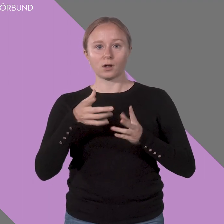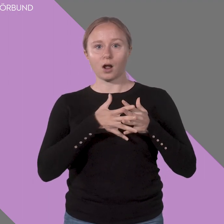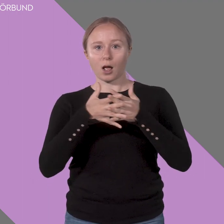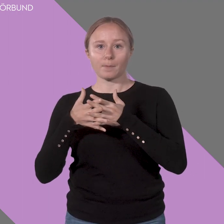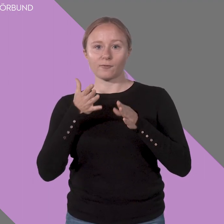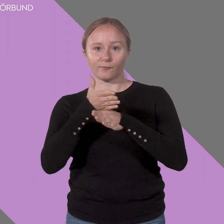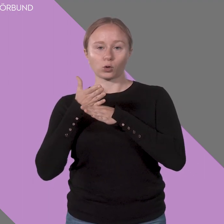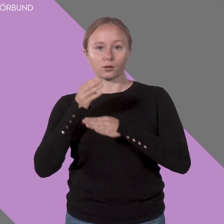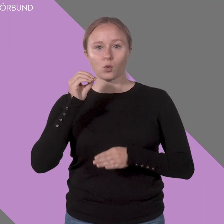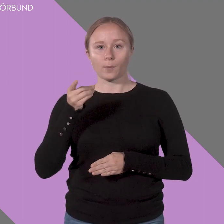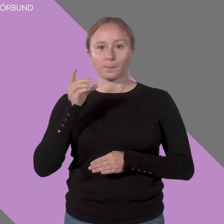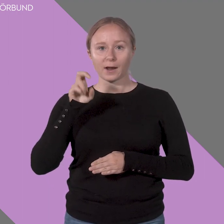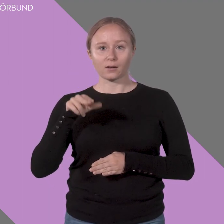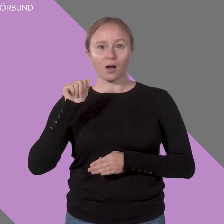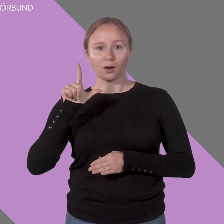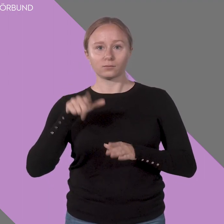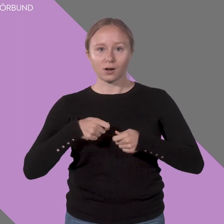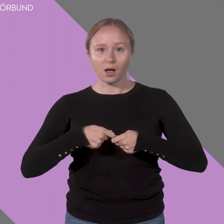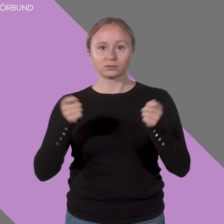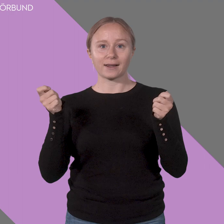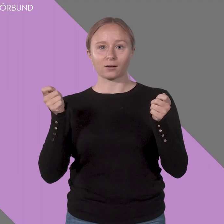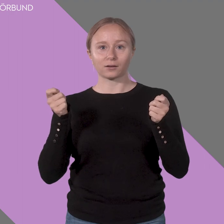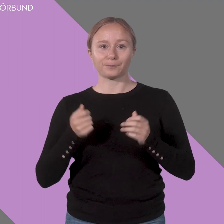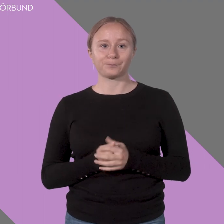som det amerikanska företaget OpenAI lanserat.